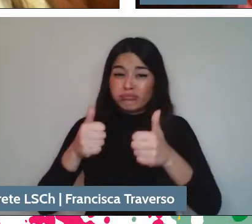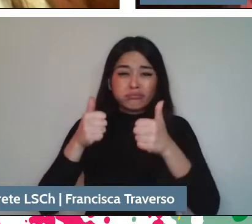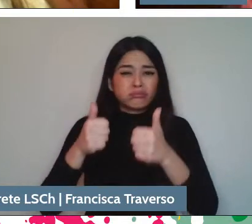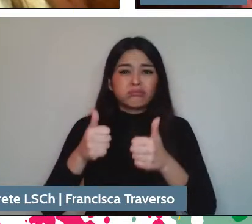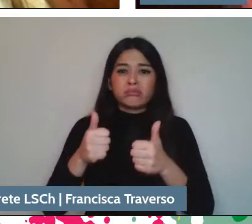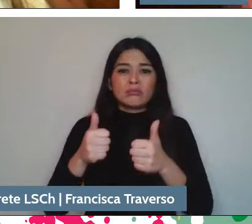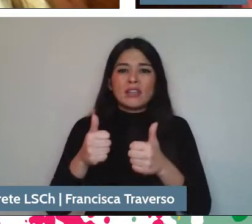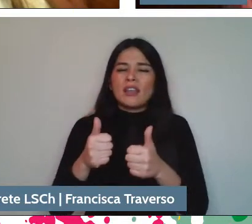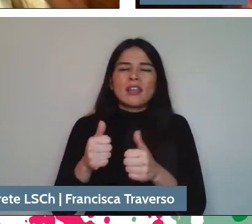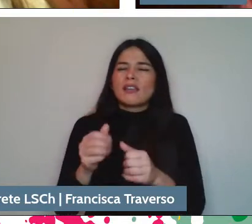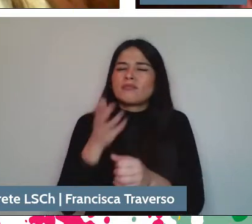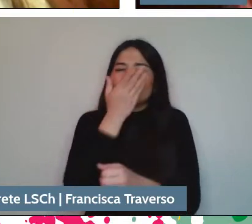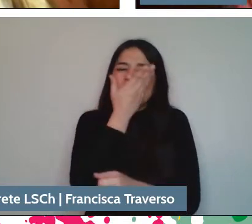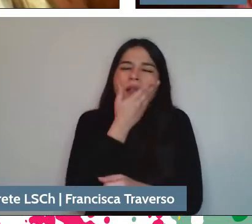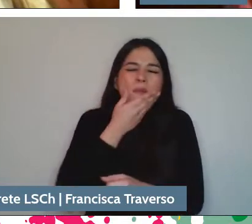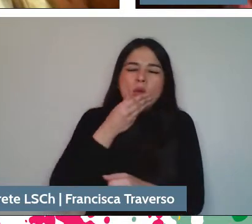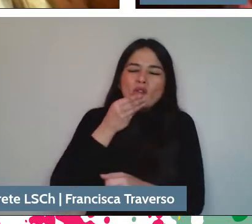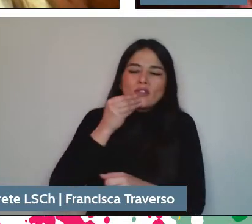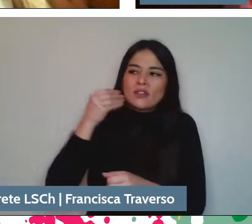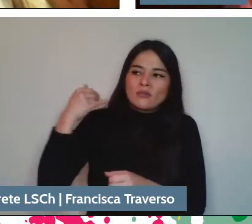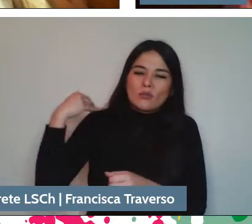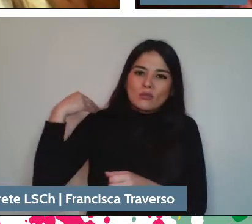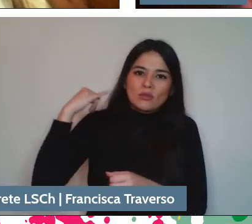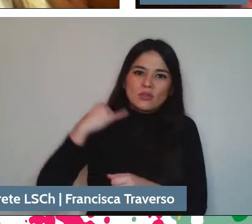Entonces, yo observé siempre a mi mamá